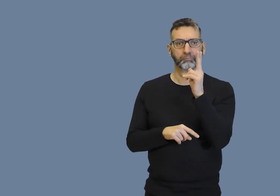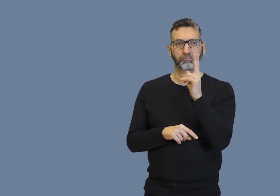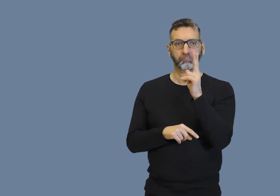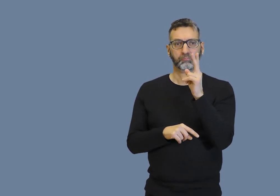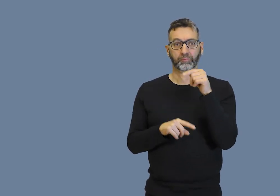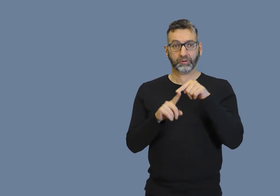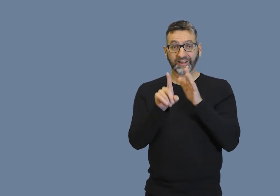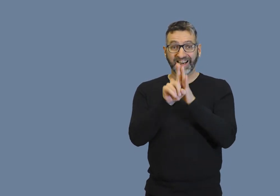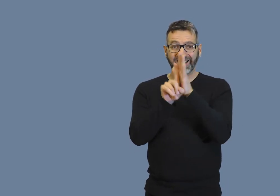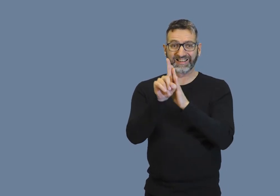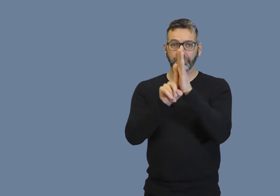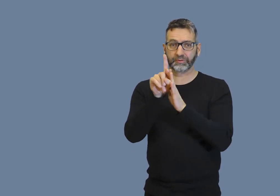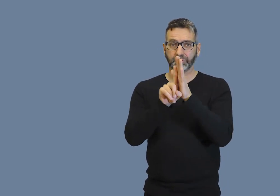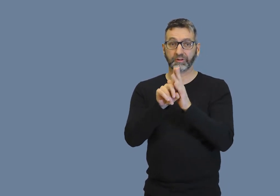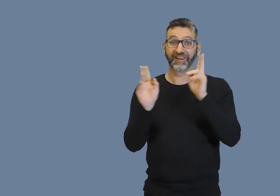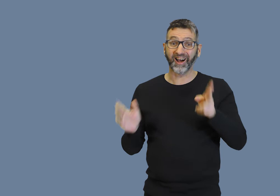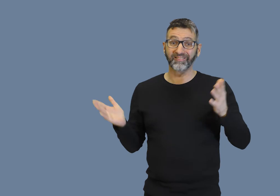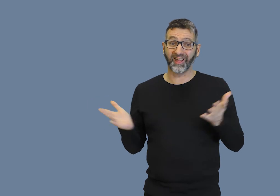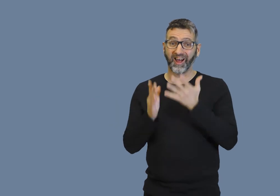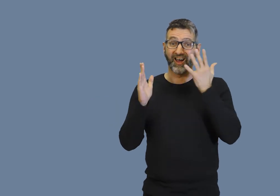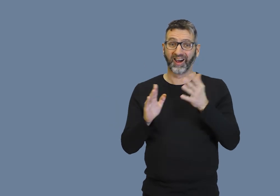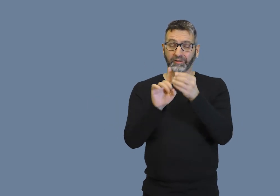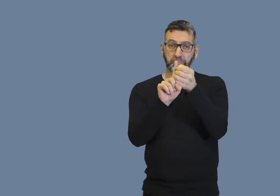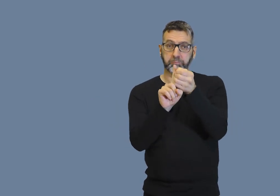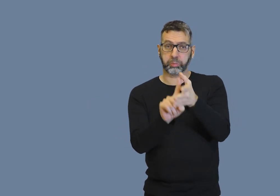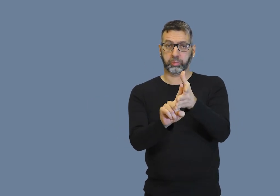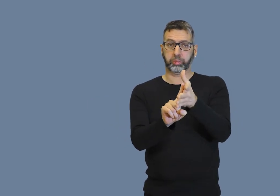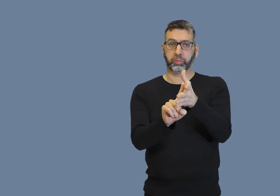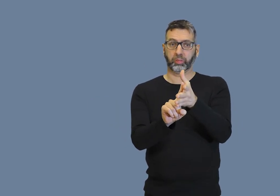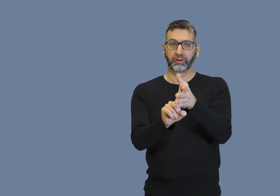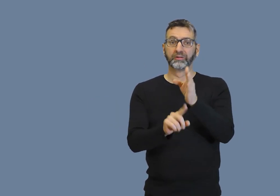können sie durch die Reibung leichter reißen.